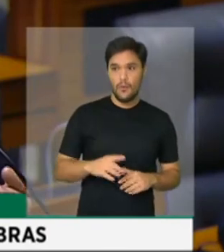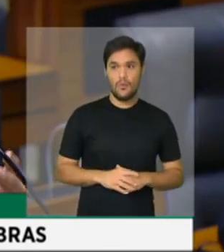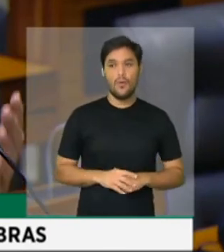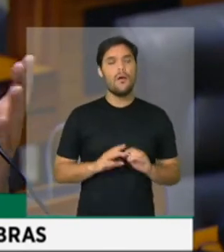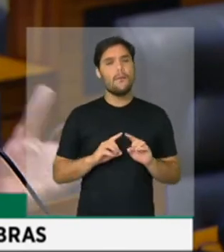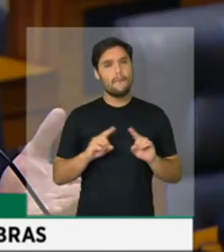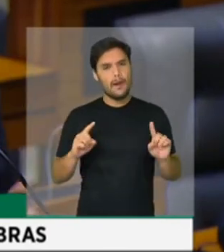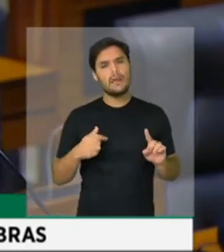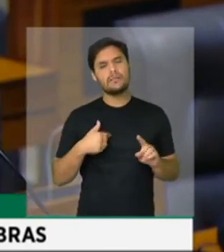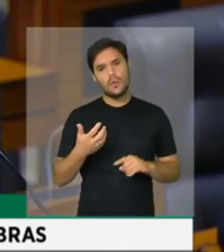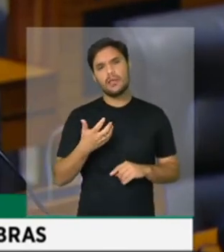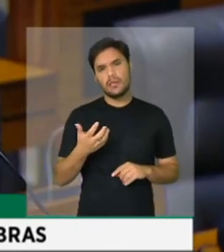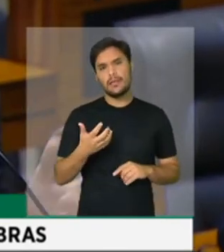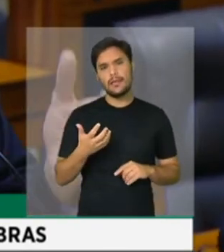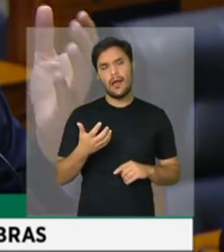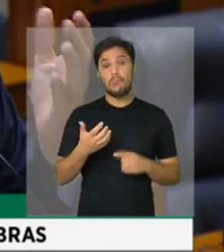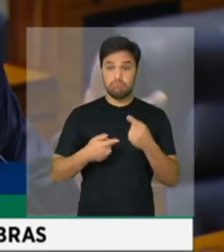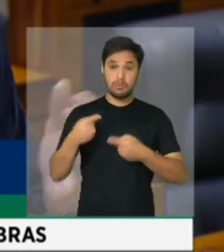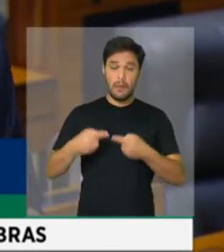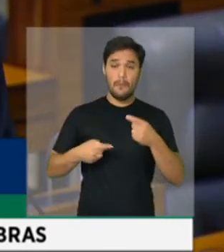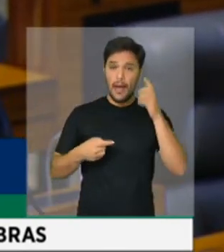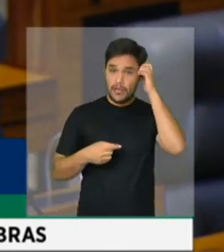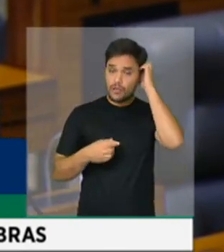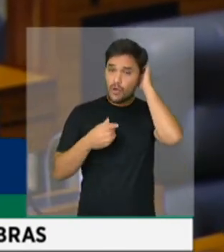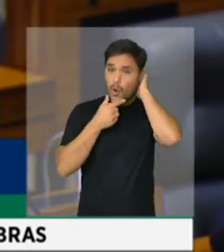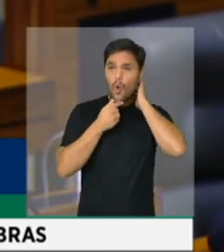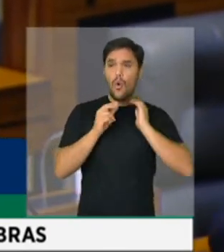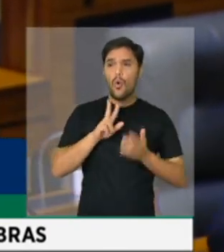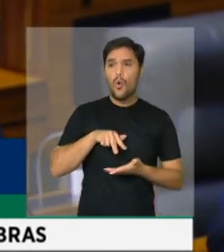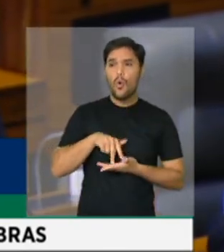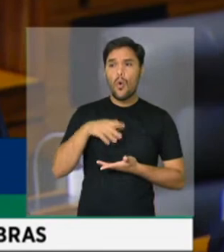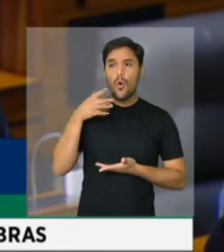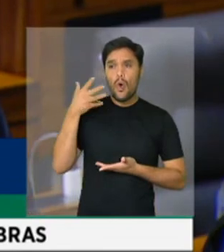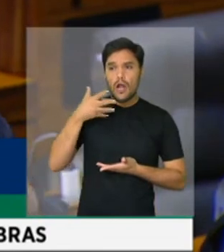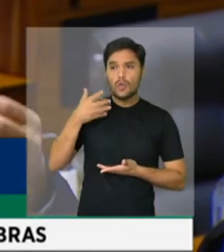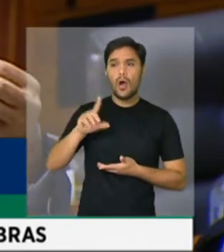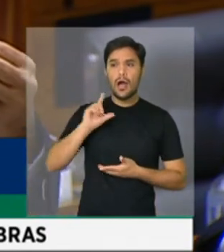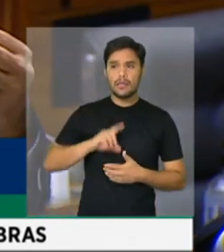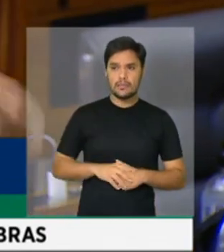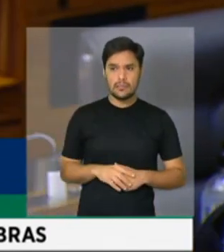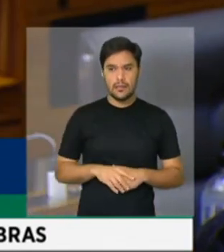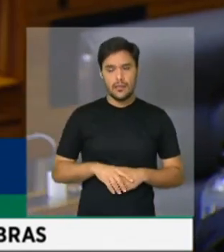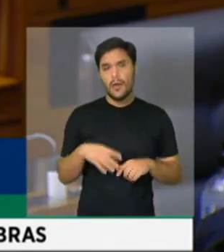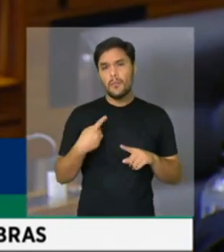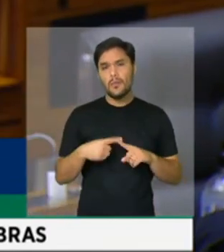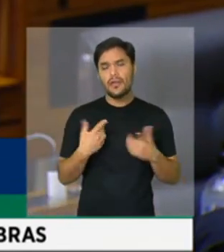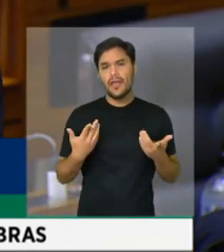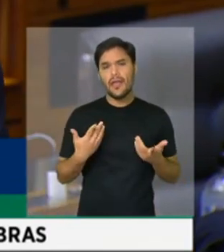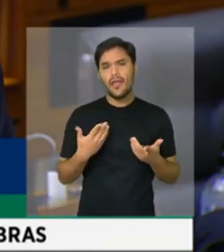[PRESIDENTE]: A PRESIDÊNCIA SOLICITA SRS. DEPUTADOS E SRAS. DEPUTADAS QUE REGISTREM VOTADOS NO INFOLEG PARLAMENTAR. COMO ORIENTA O PT, DEPUTADO ZAER